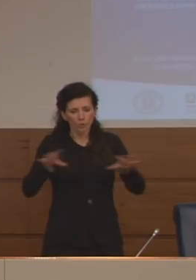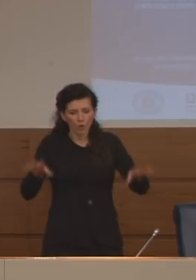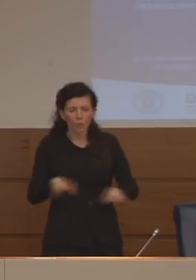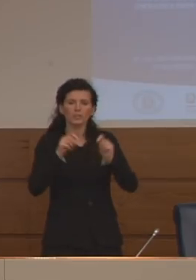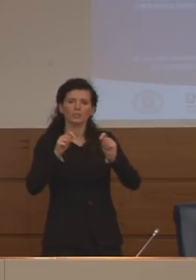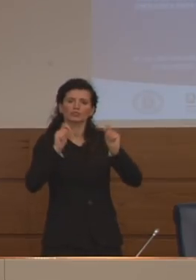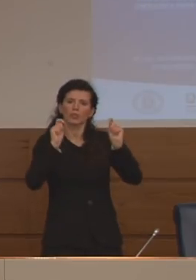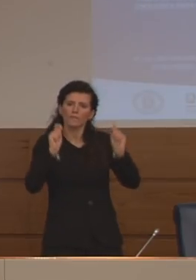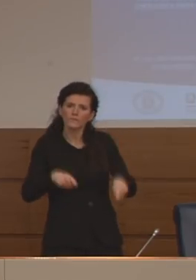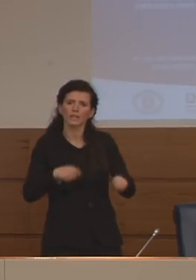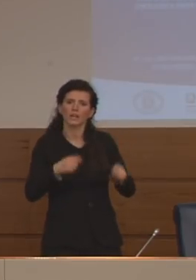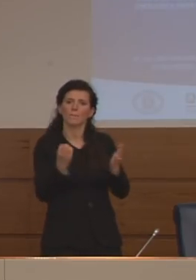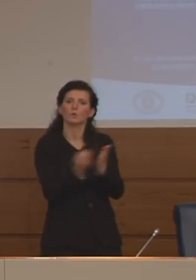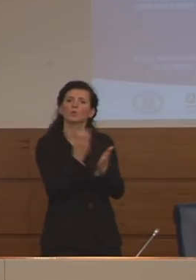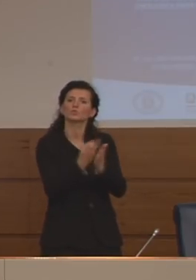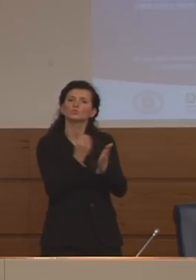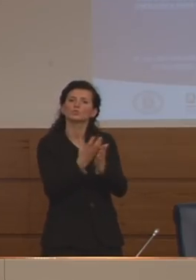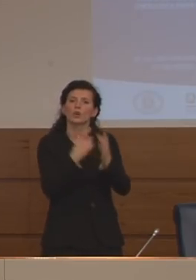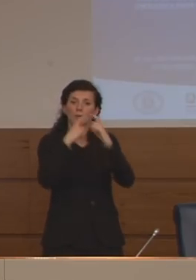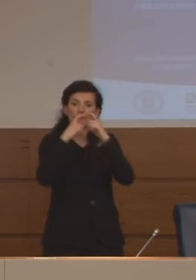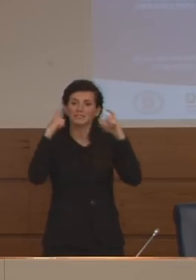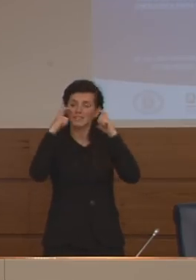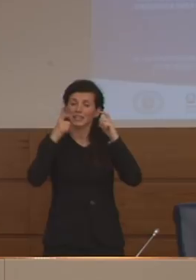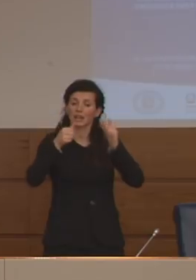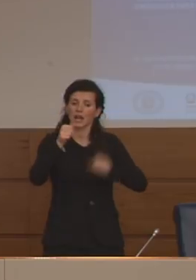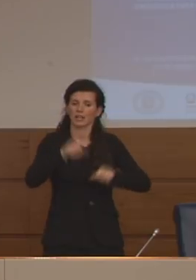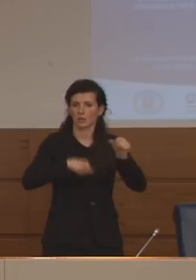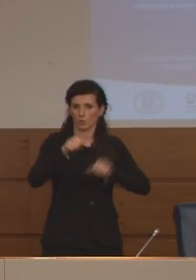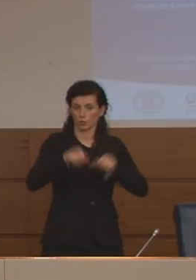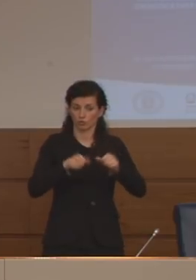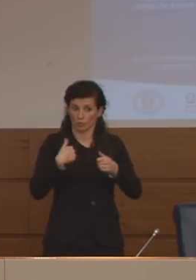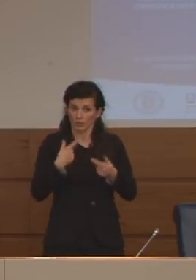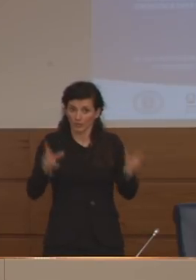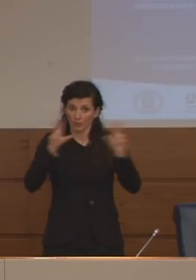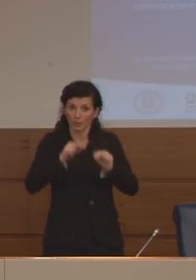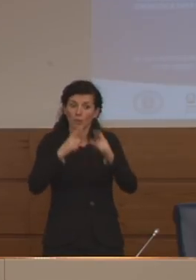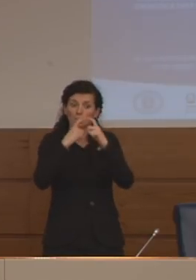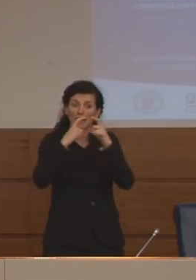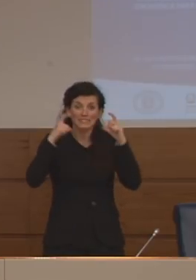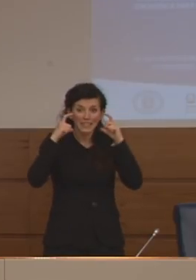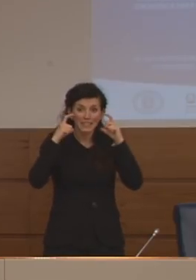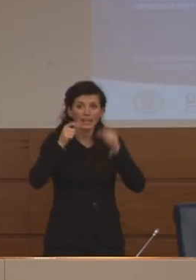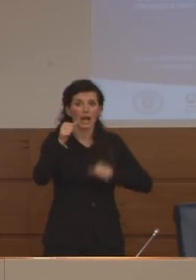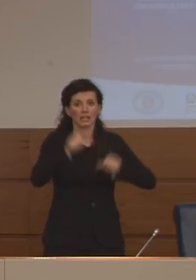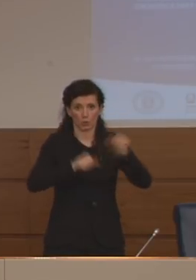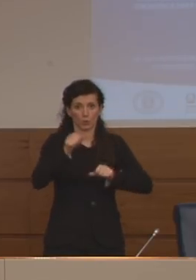mascherine chirurgiche. Ribadisco mascherine chirurgiche. E sono